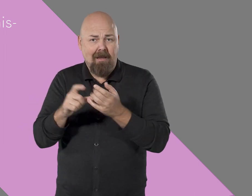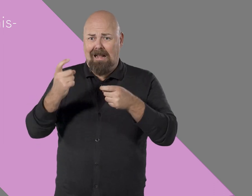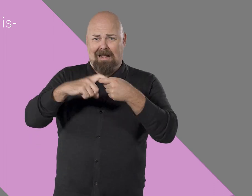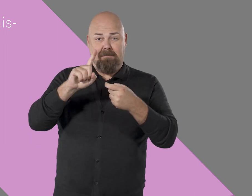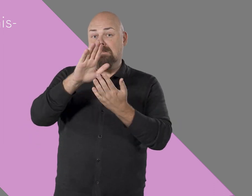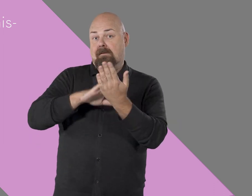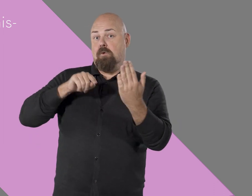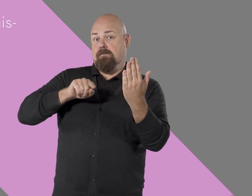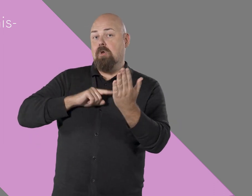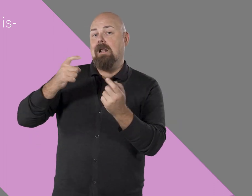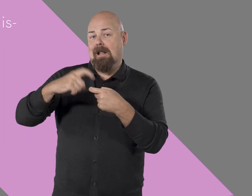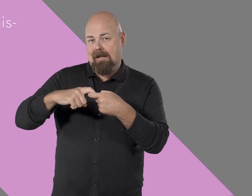Löydät suorat linkit ohesta.